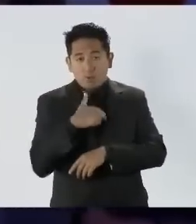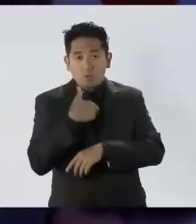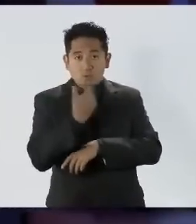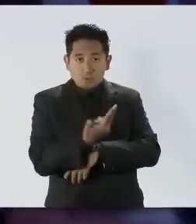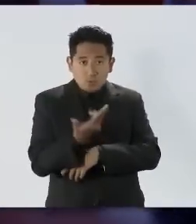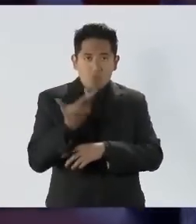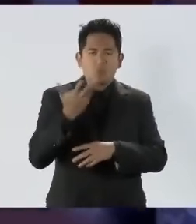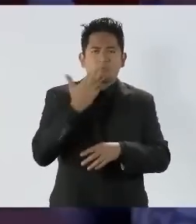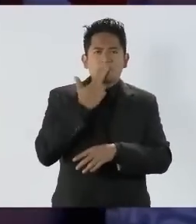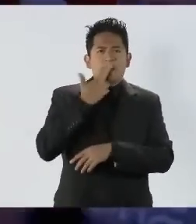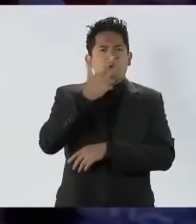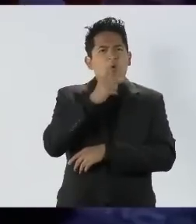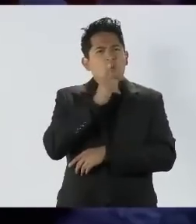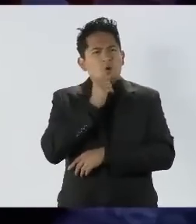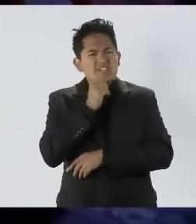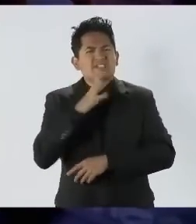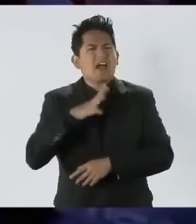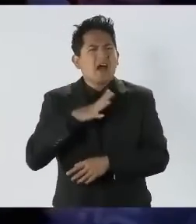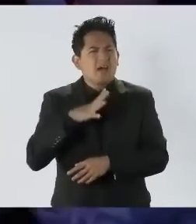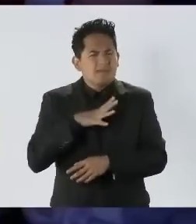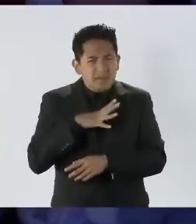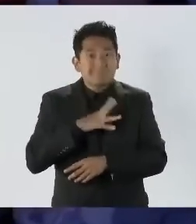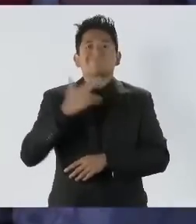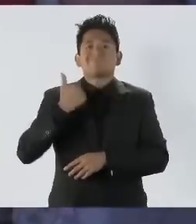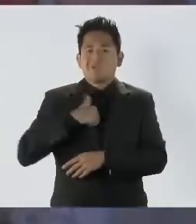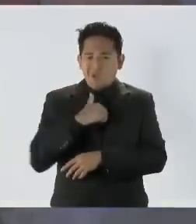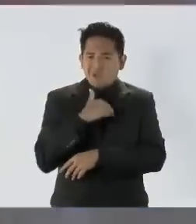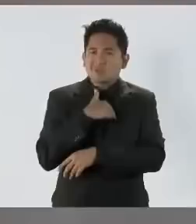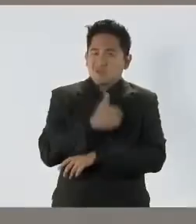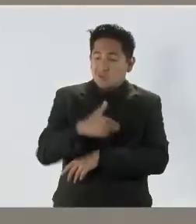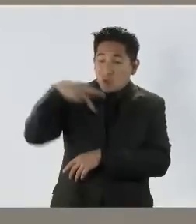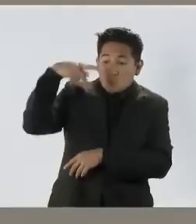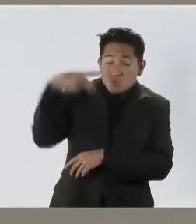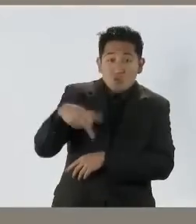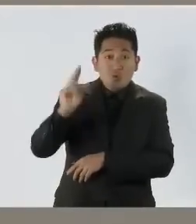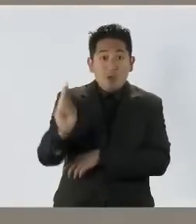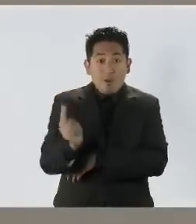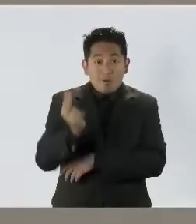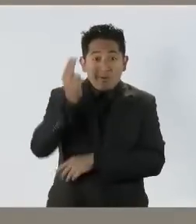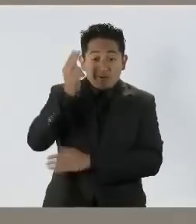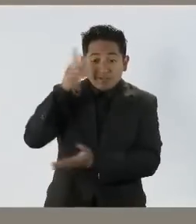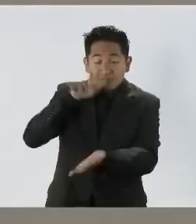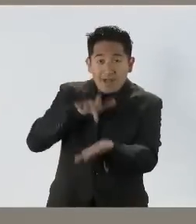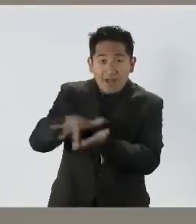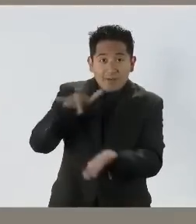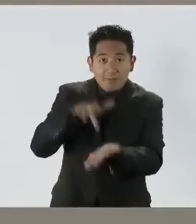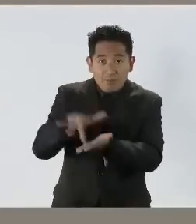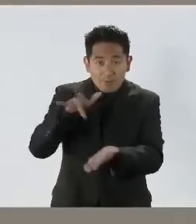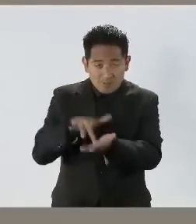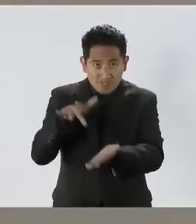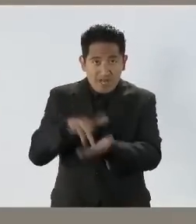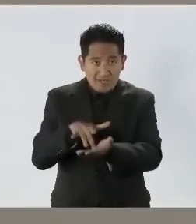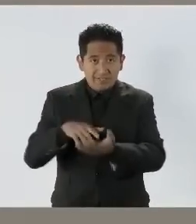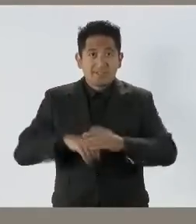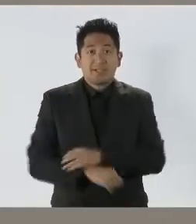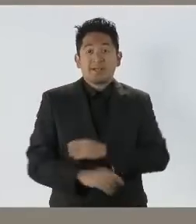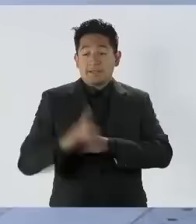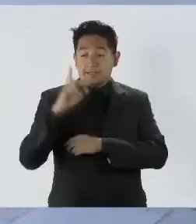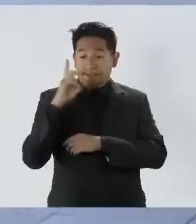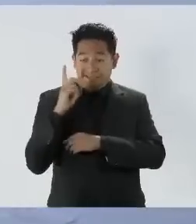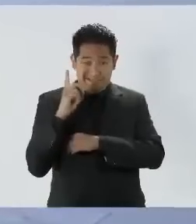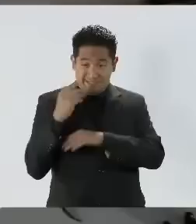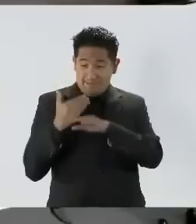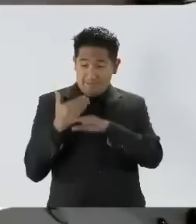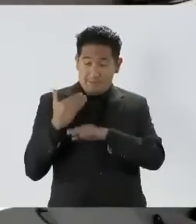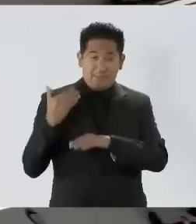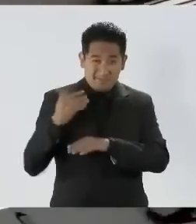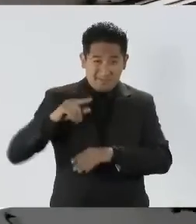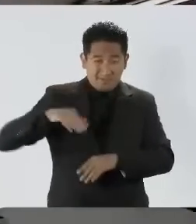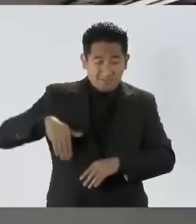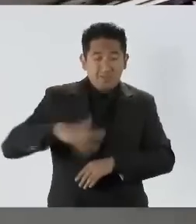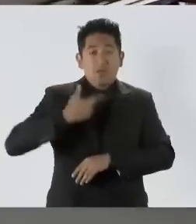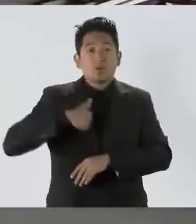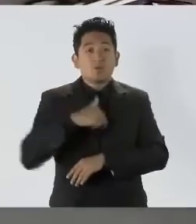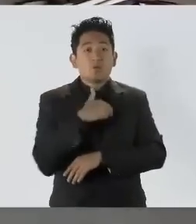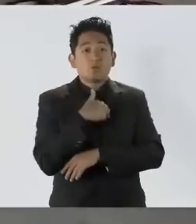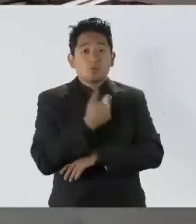vamos a apoyar a la universidad del policía este fin de año se graduaron 463 nuevos elementos